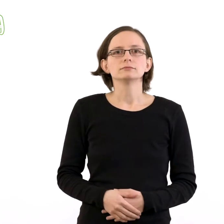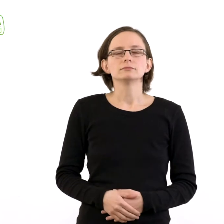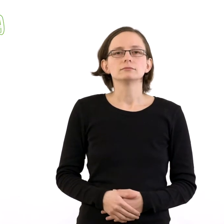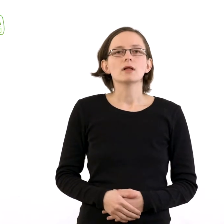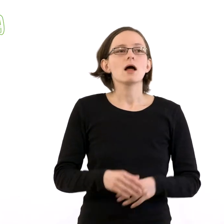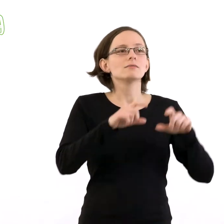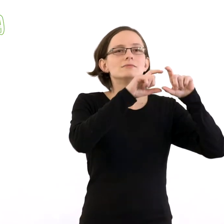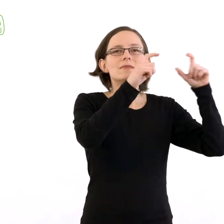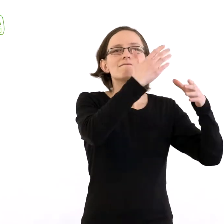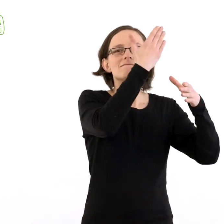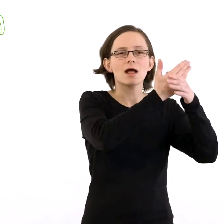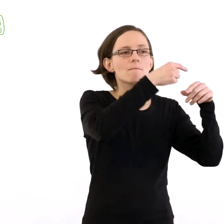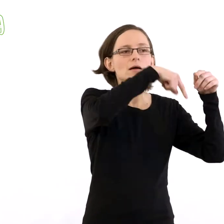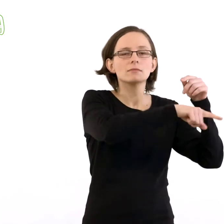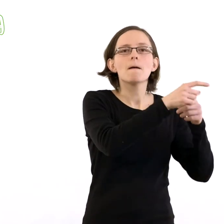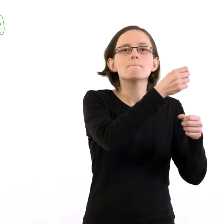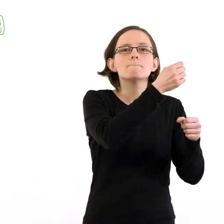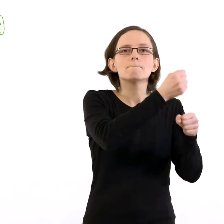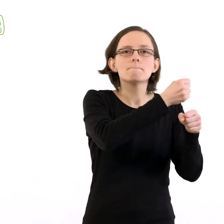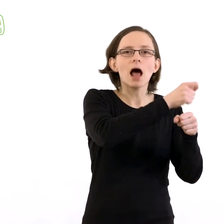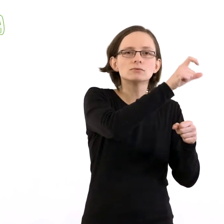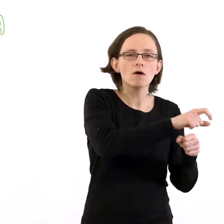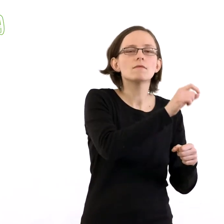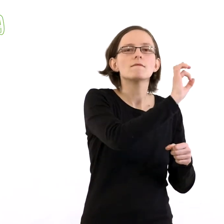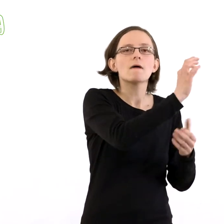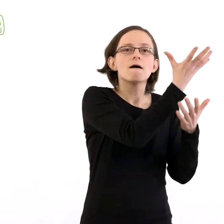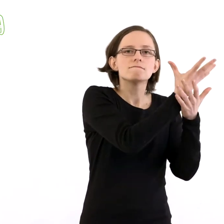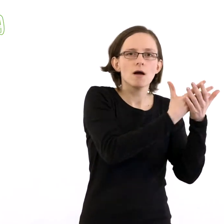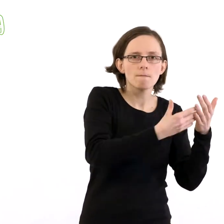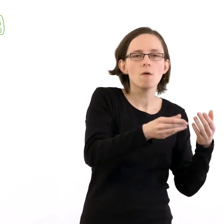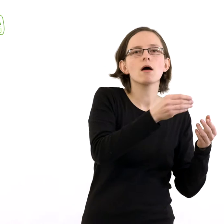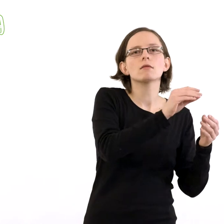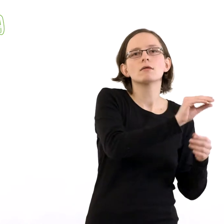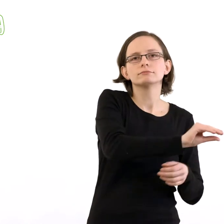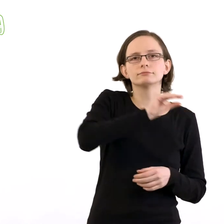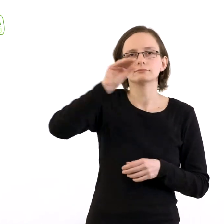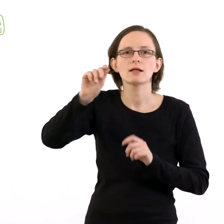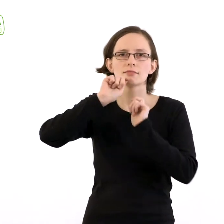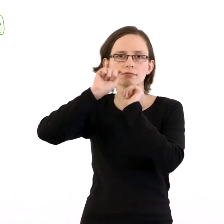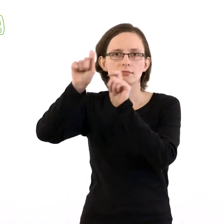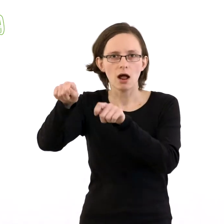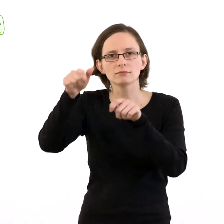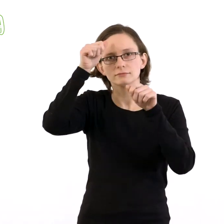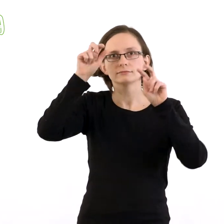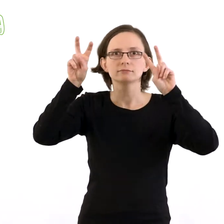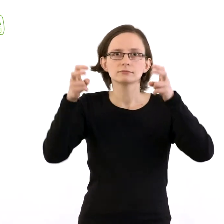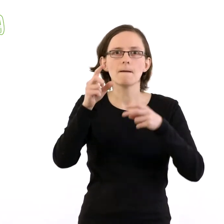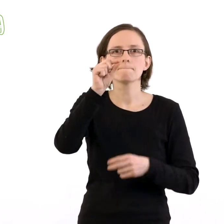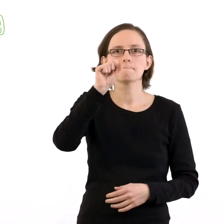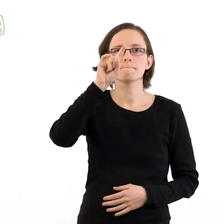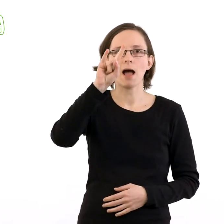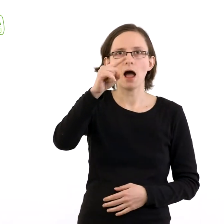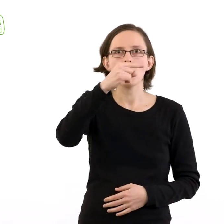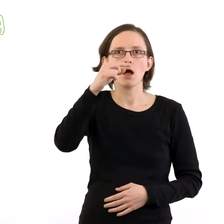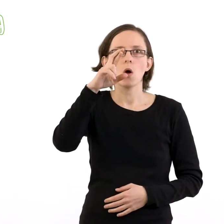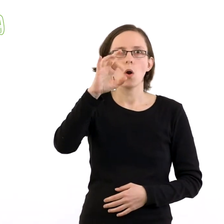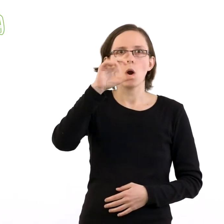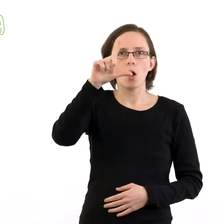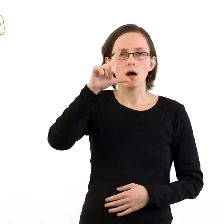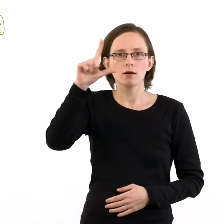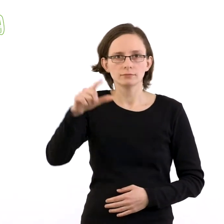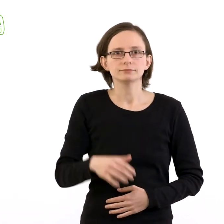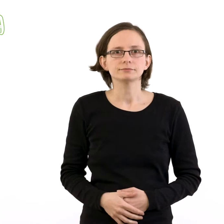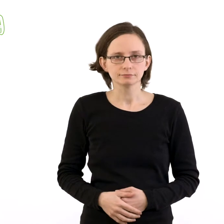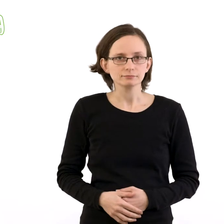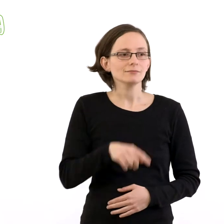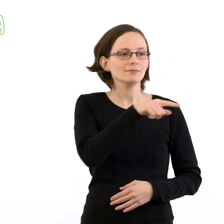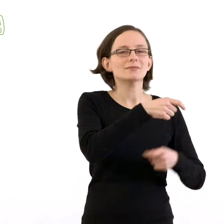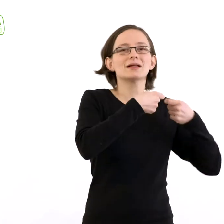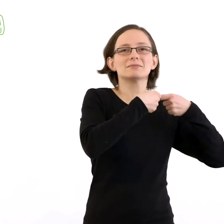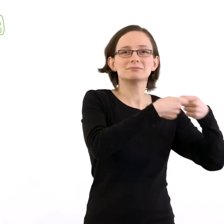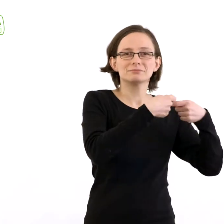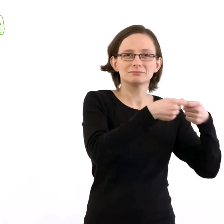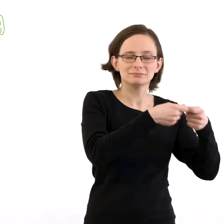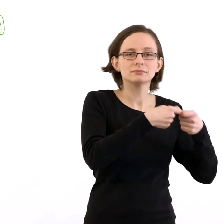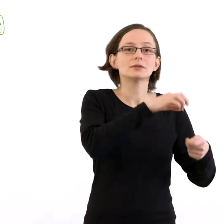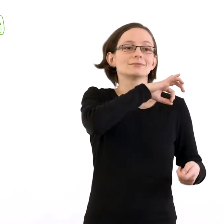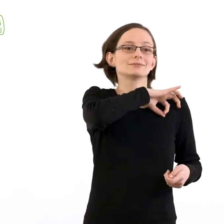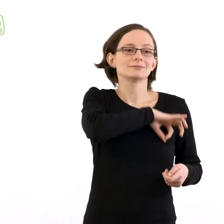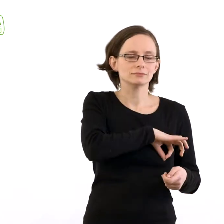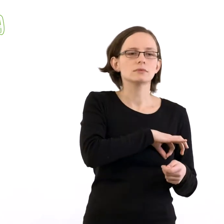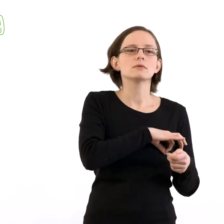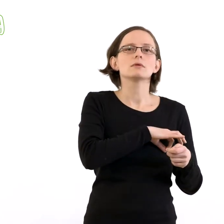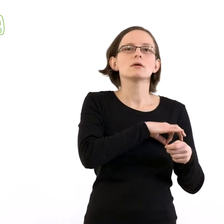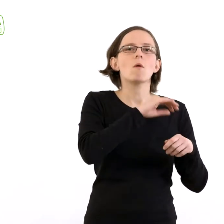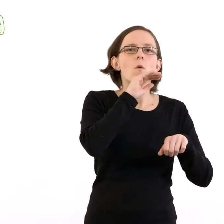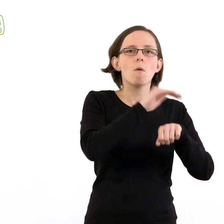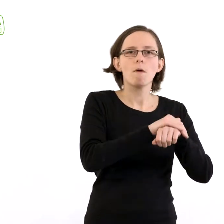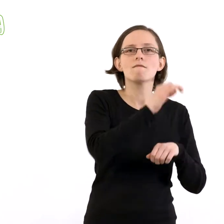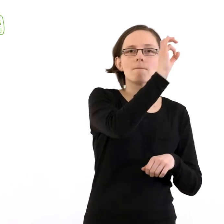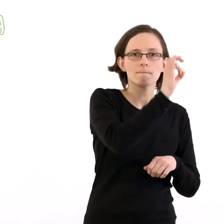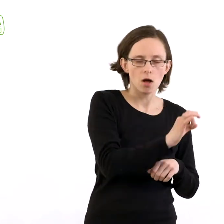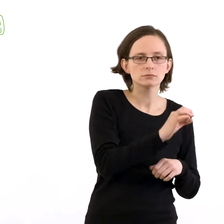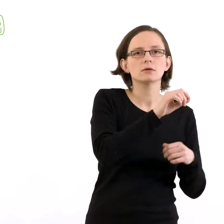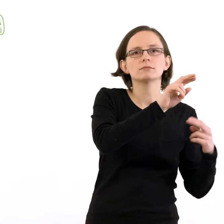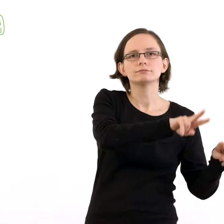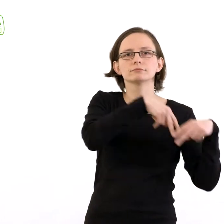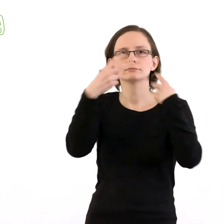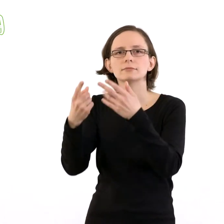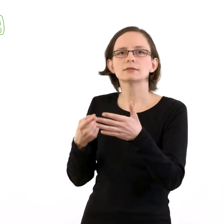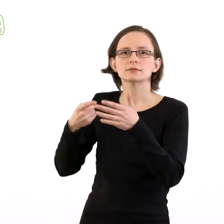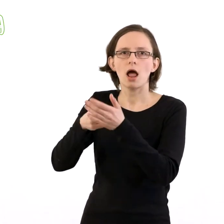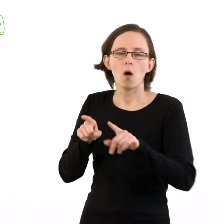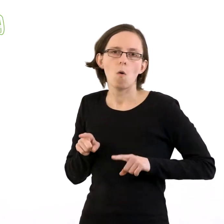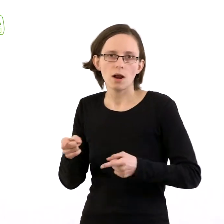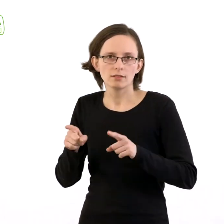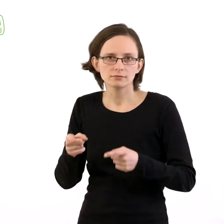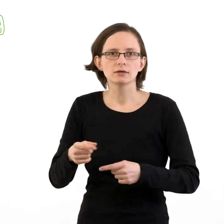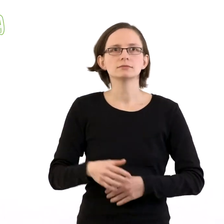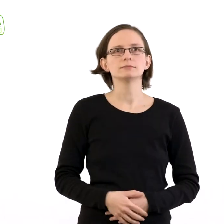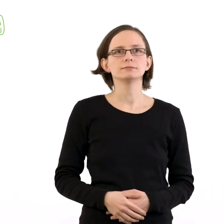przekazanie darowizny z pensji pracowników danej firmy (tzw. pay-roll), przekazanie określonego procenta zysków ze sprzedaży danego produktu na cele organizacji;